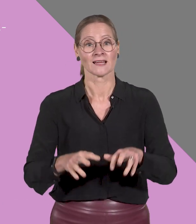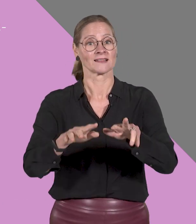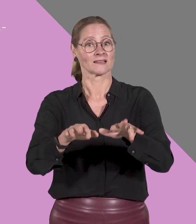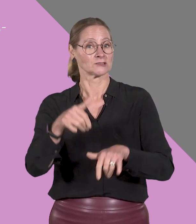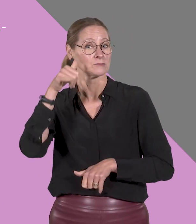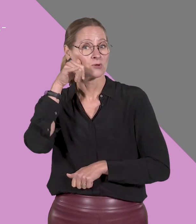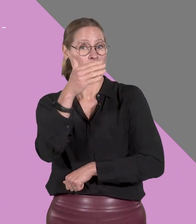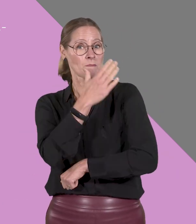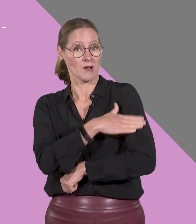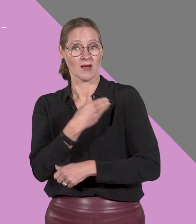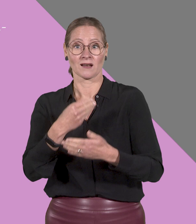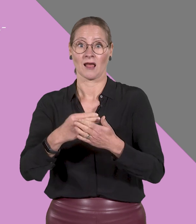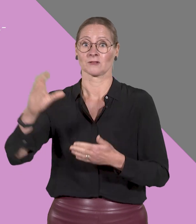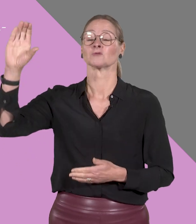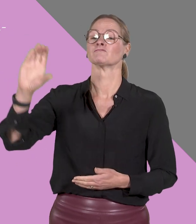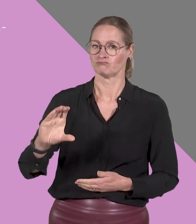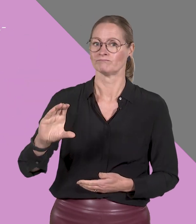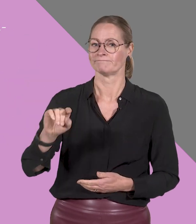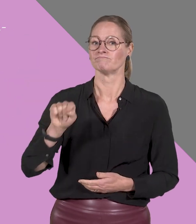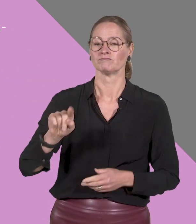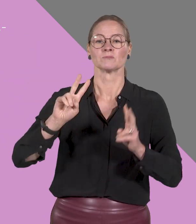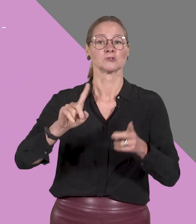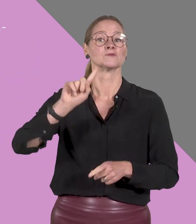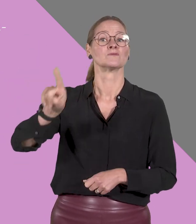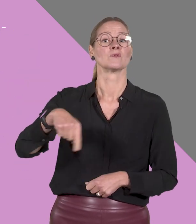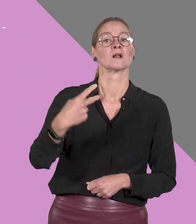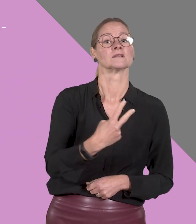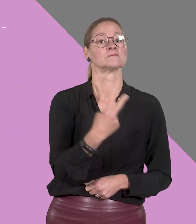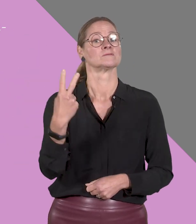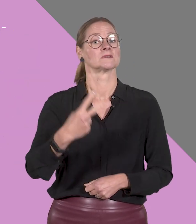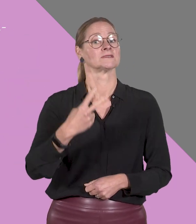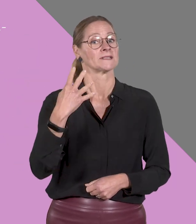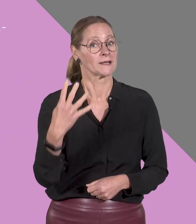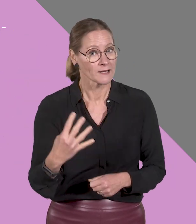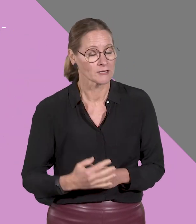Tekstipuhelupalvelulle haetaan rahoitusta myös vuodelle 2024.